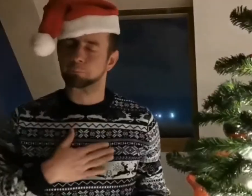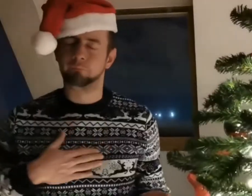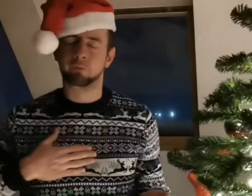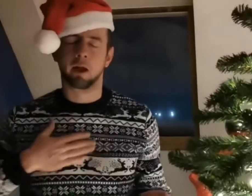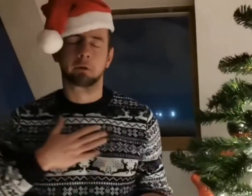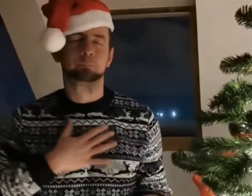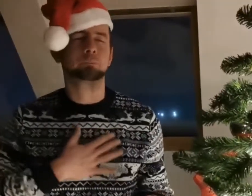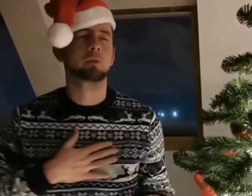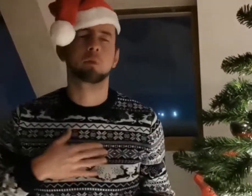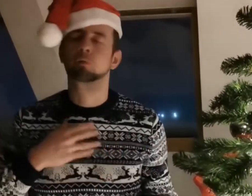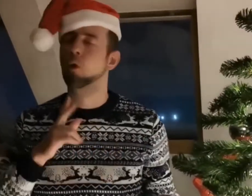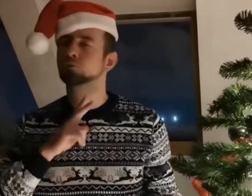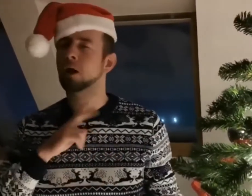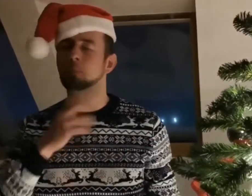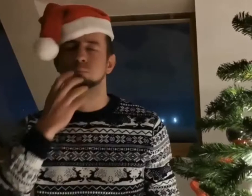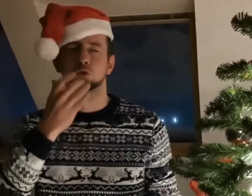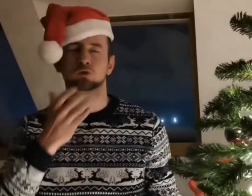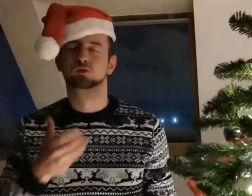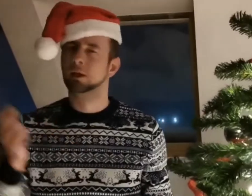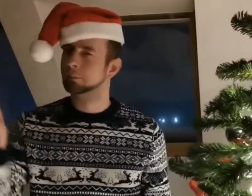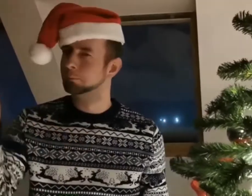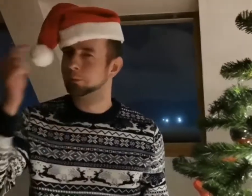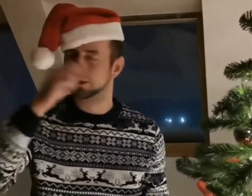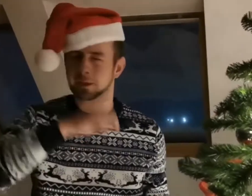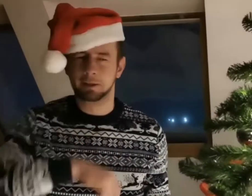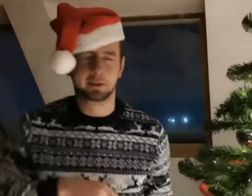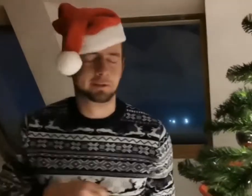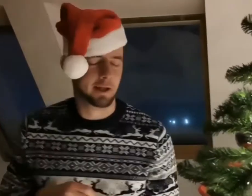Mmm, komaj čakam, da pride božiček.